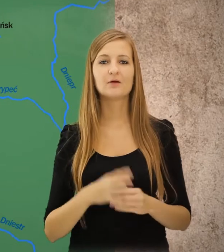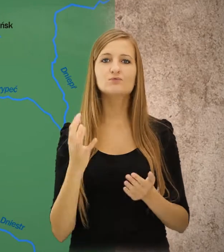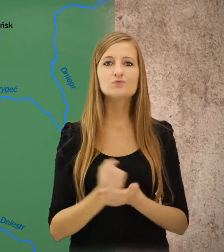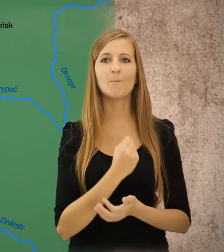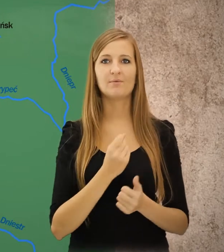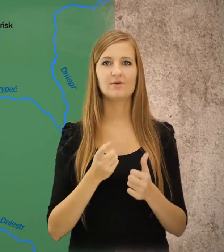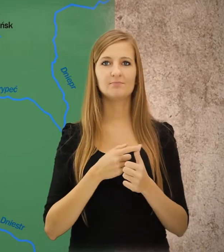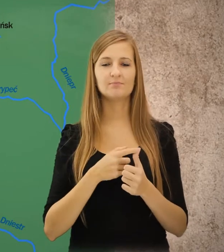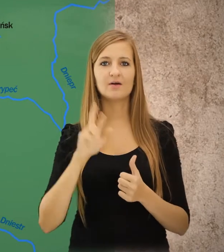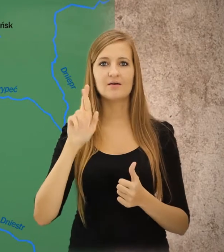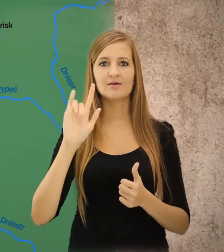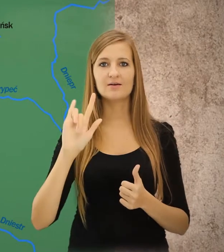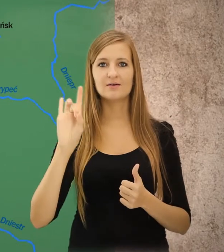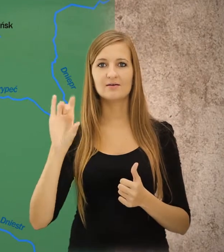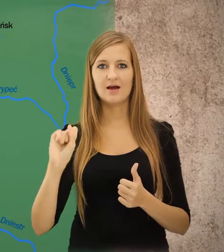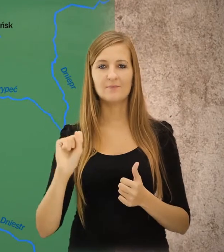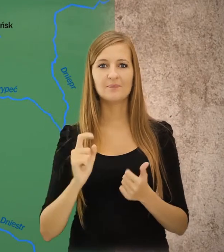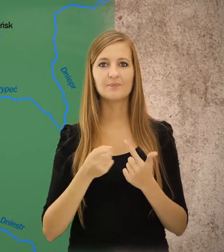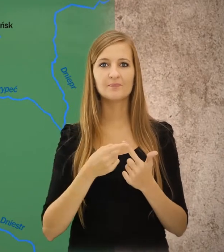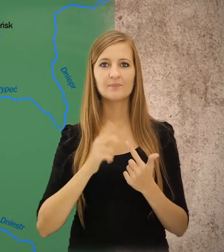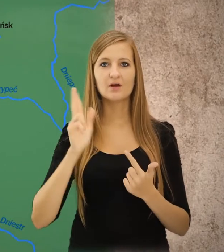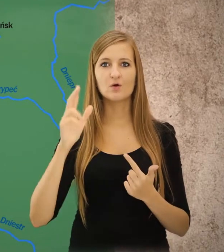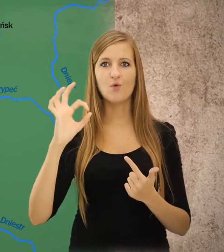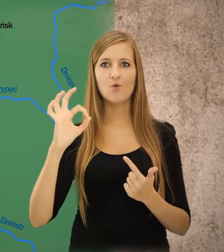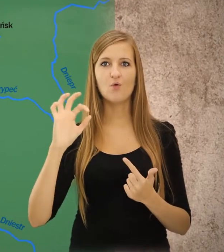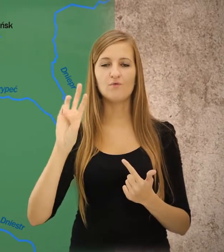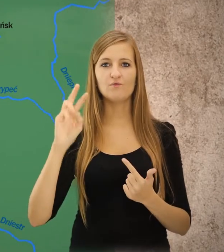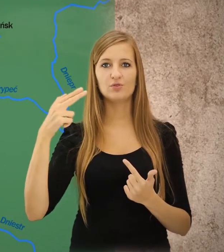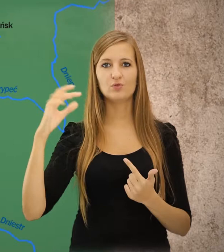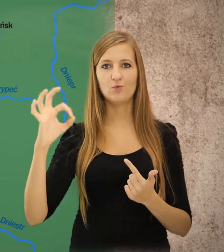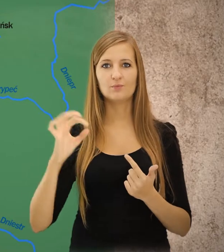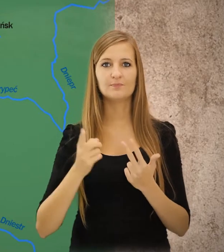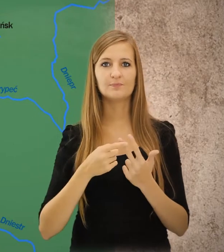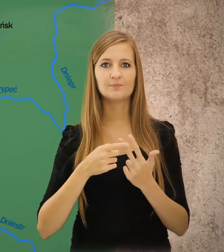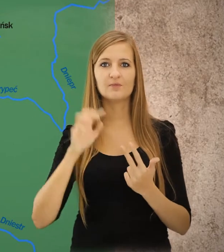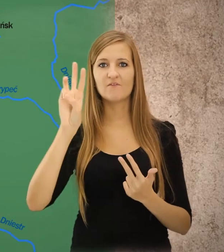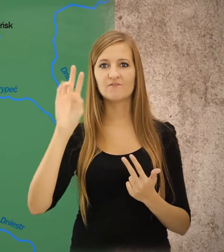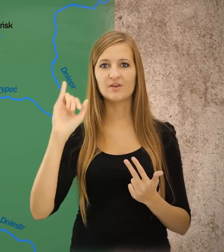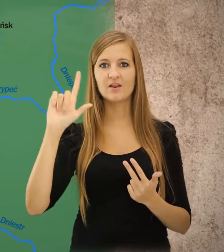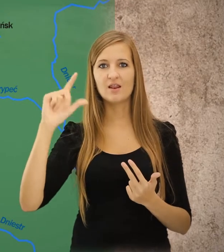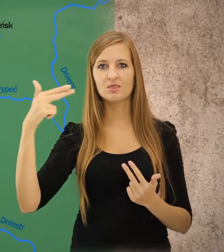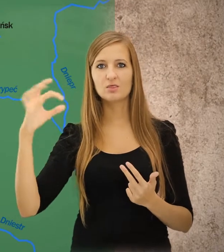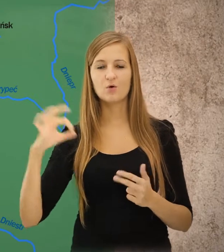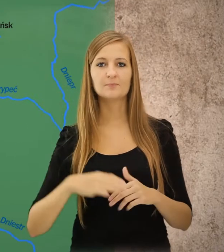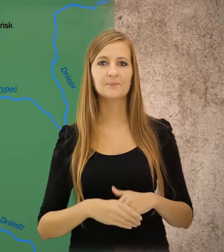Zdobyli Rygę, Kowno, Wilno.